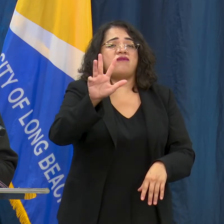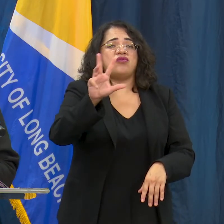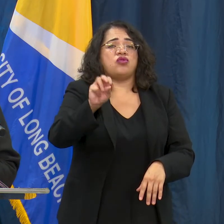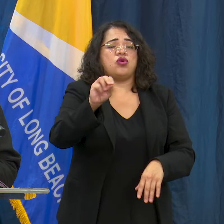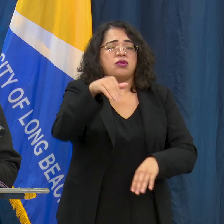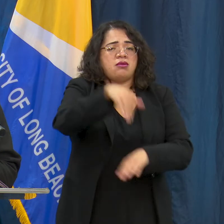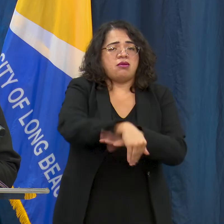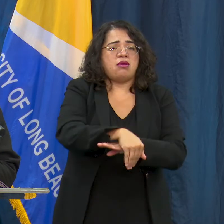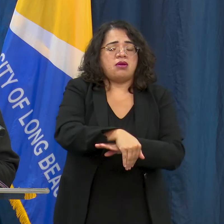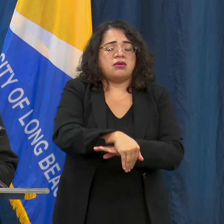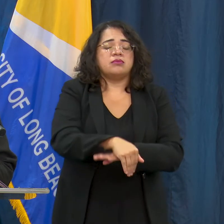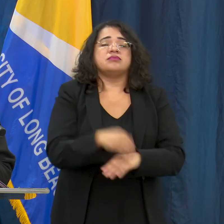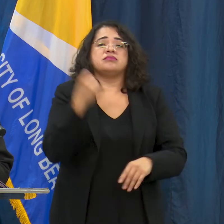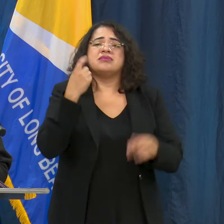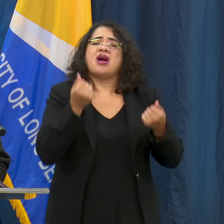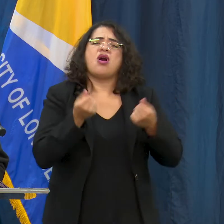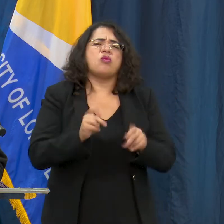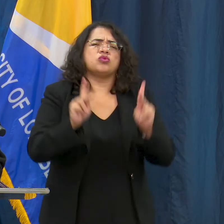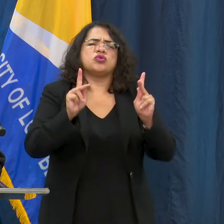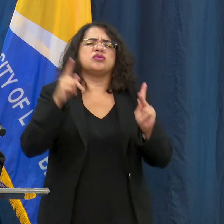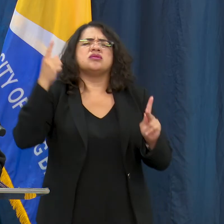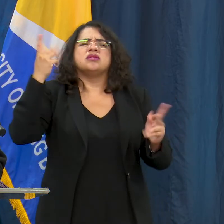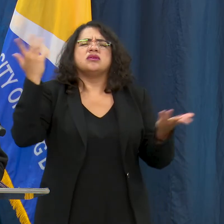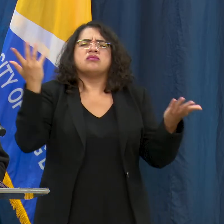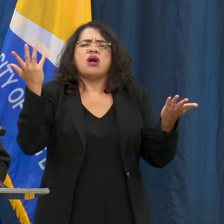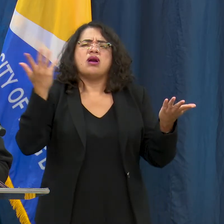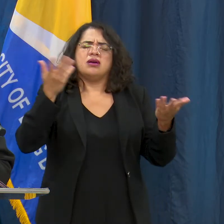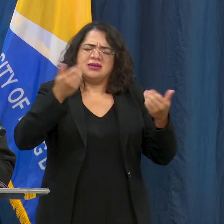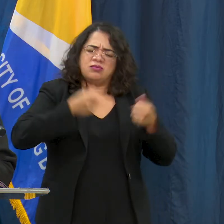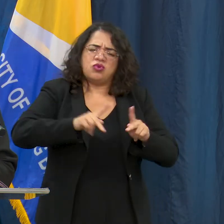esta es una oportunidad para que como miembros de la comunidad compart an sus